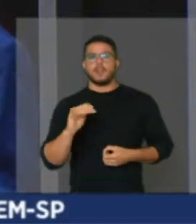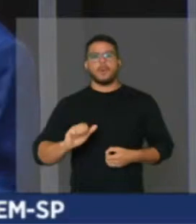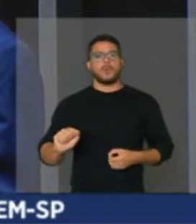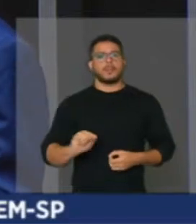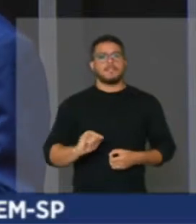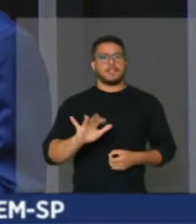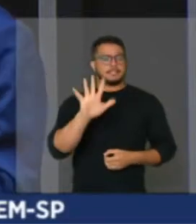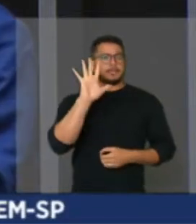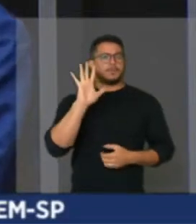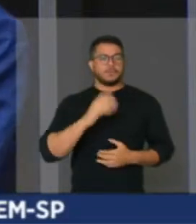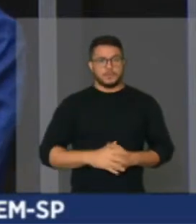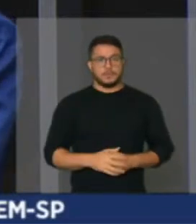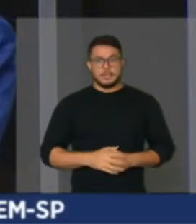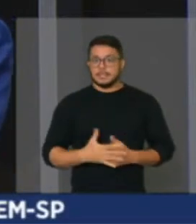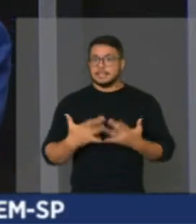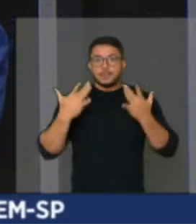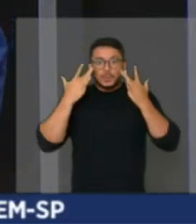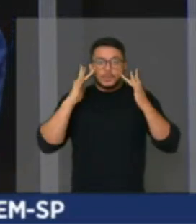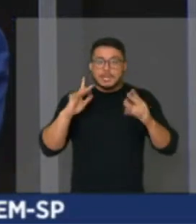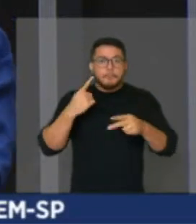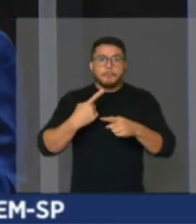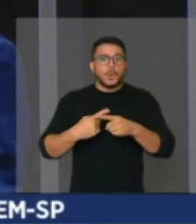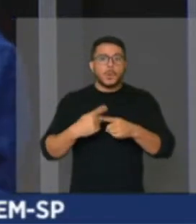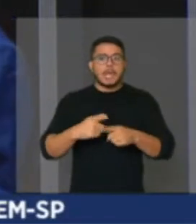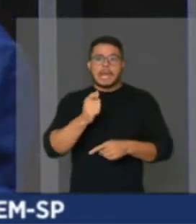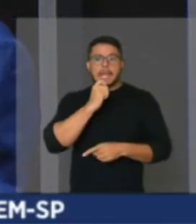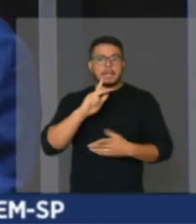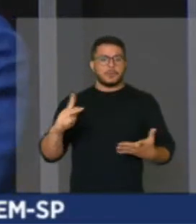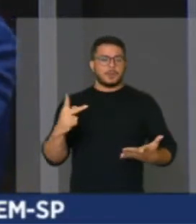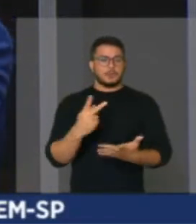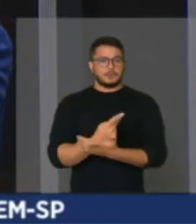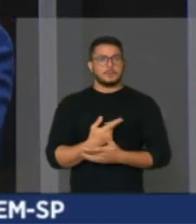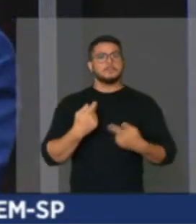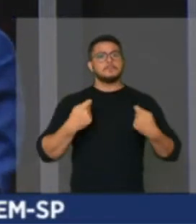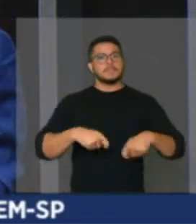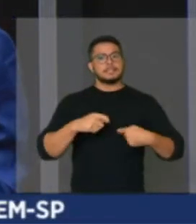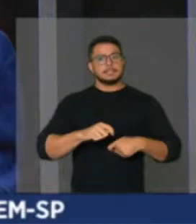COMO AINDA NÃO TEVE UMA INTERVENÇÃO NESSE PARLAMENTO EM CIMA DO MINISTÉRIO DA ECONOMIA, COMO AINDA NÃO TEVE NENHUMA REAÇÃO DESSE PARLAMENTO A ESSE POLÍTICA